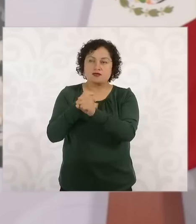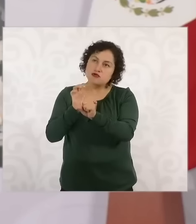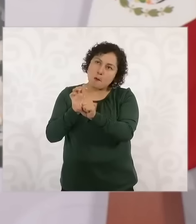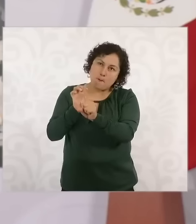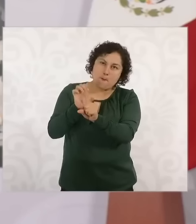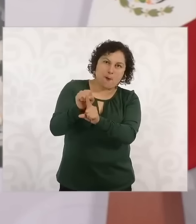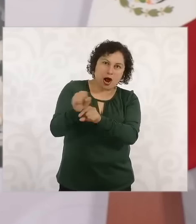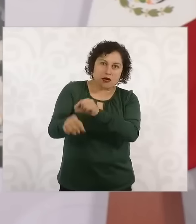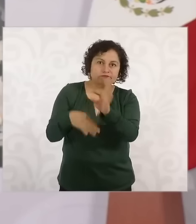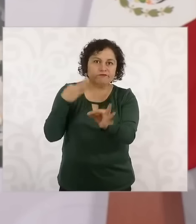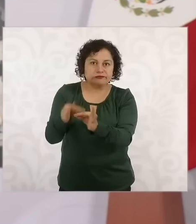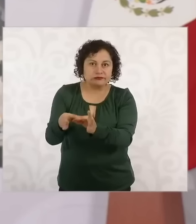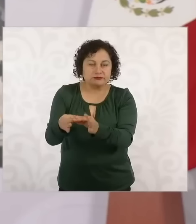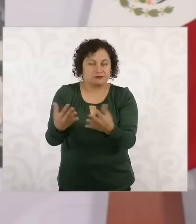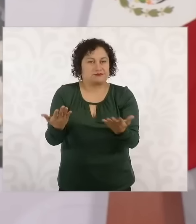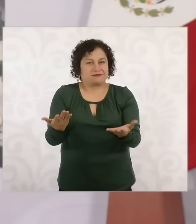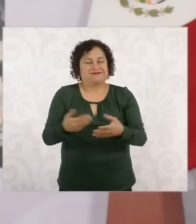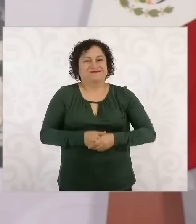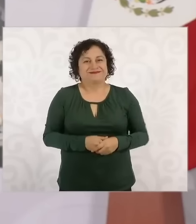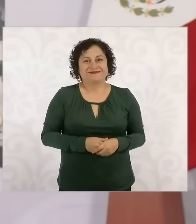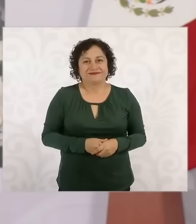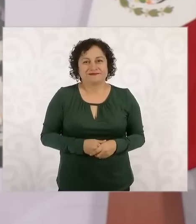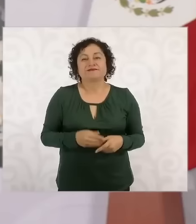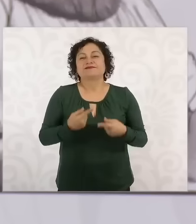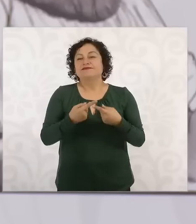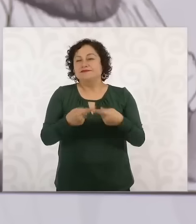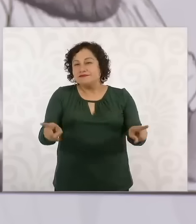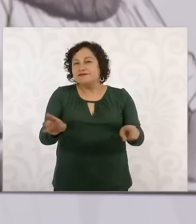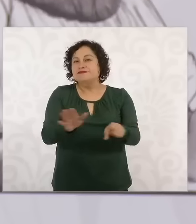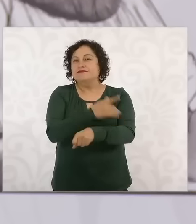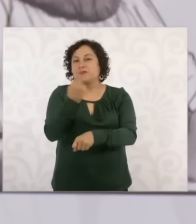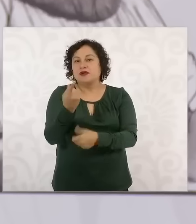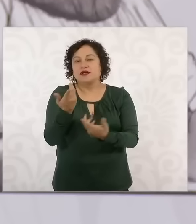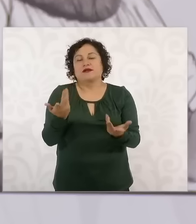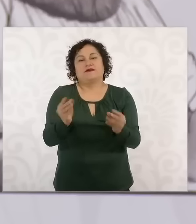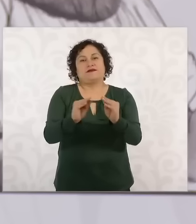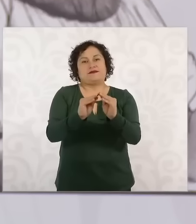qué se puede hacer esto también? Pues porque aumentó el salario mínimo, porque se quitó